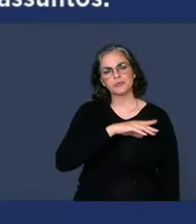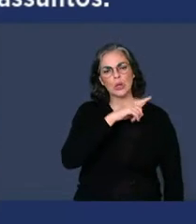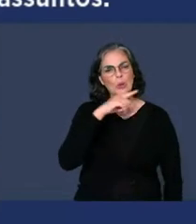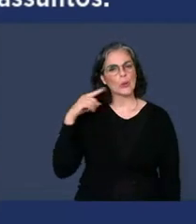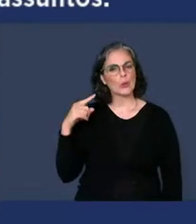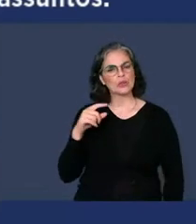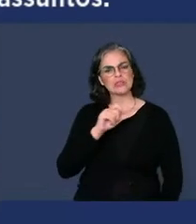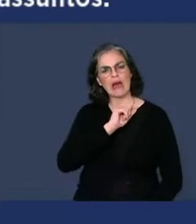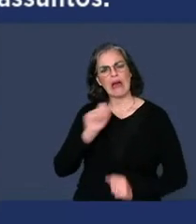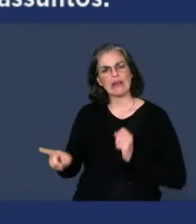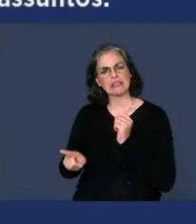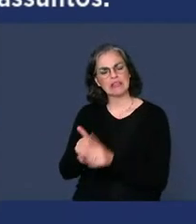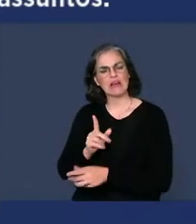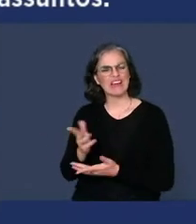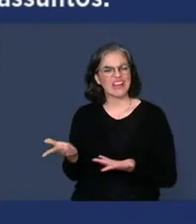RÚSSIA EM ATACAR O PAÍS